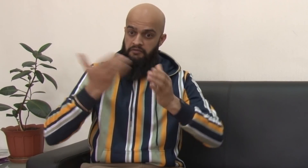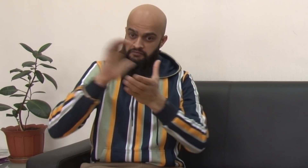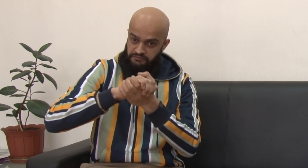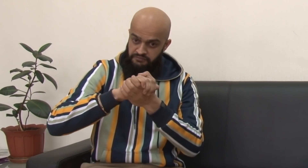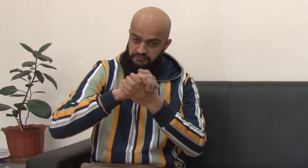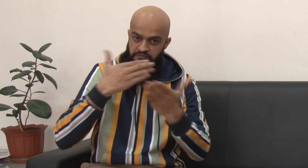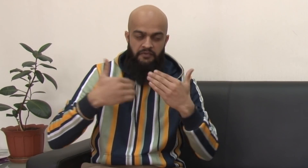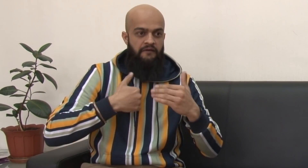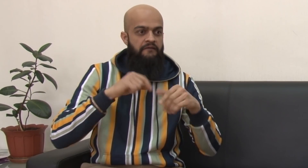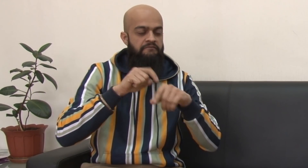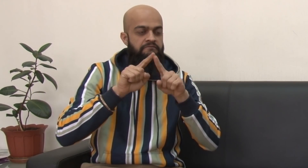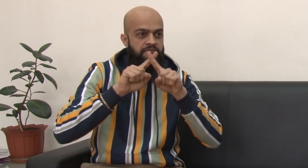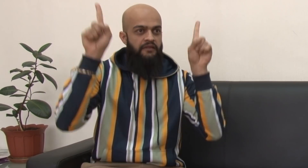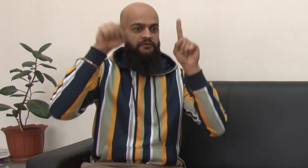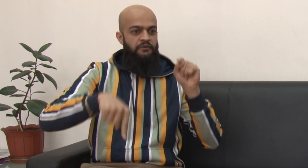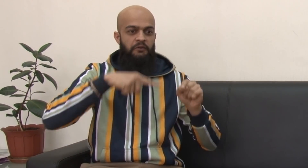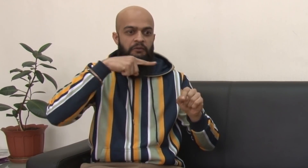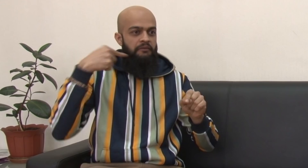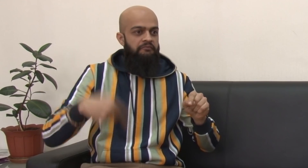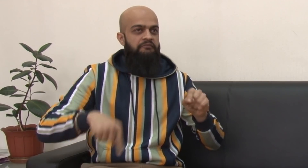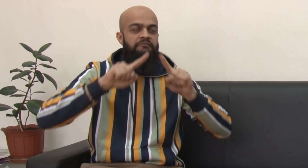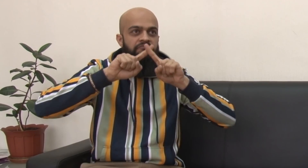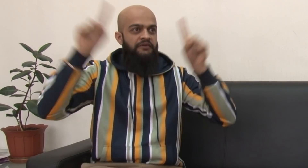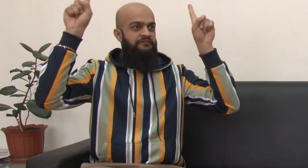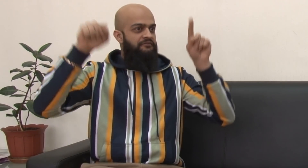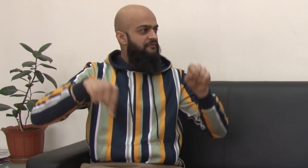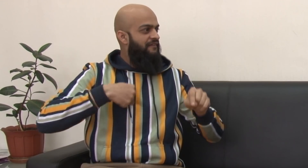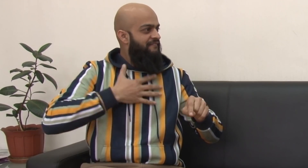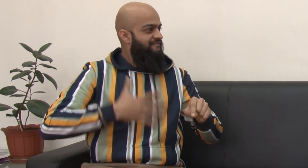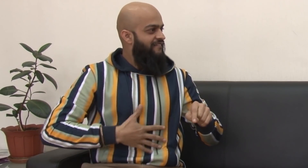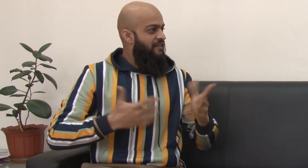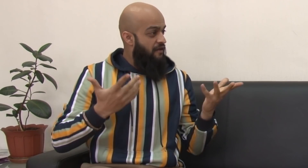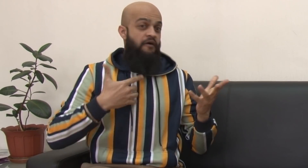Познакомился с русской, Россия показалась необычной и привлекательной.